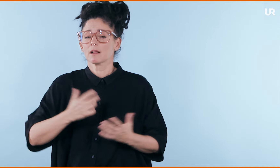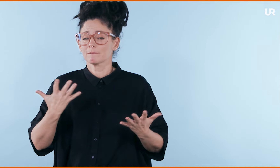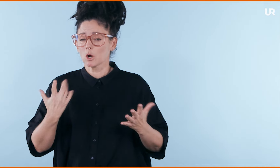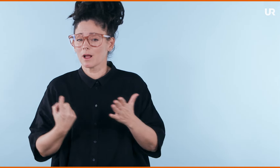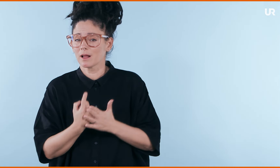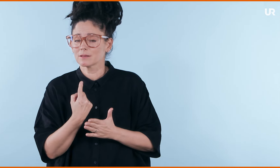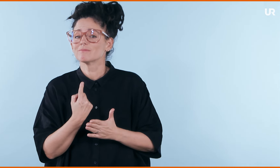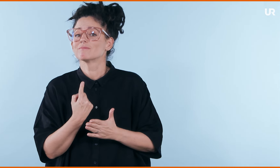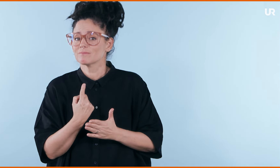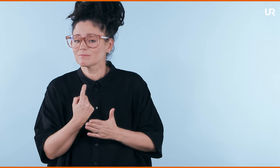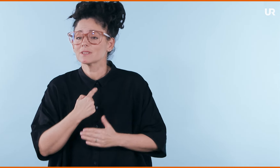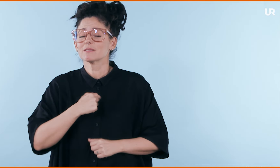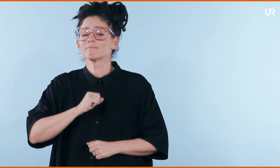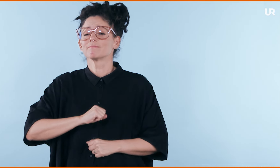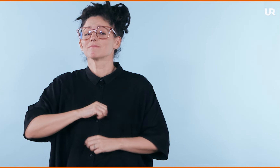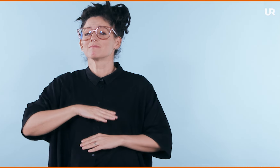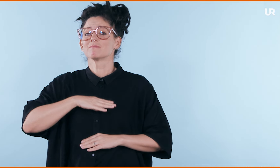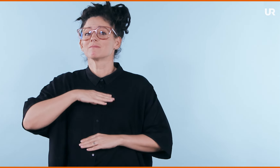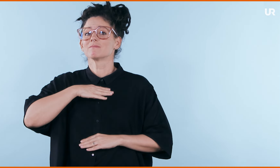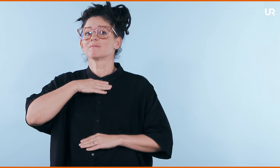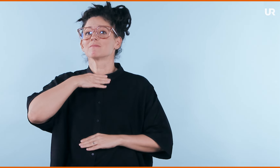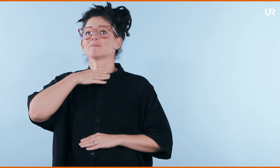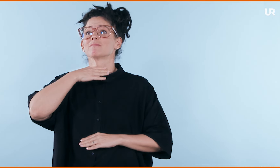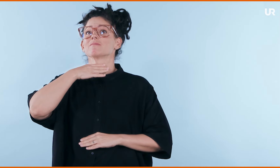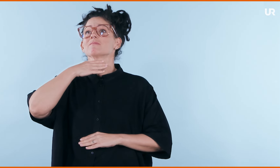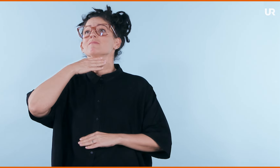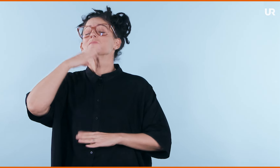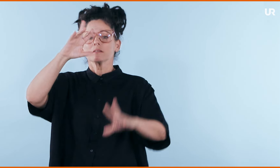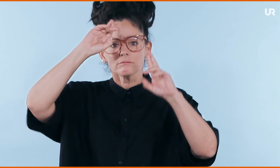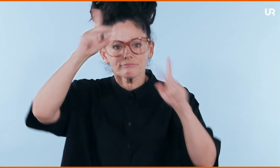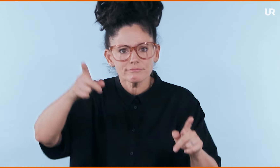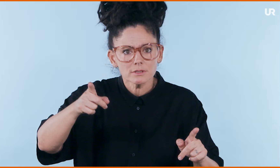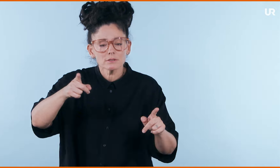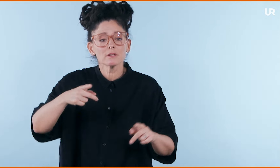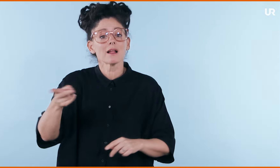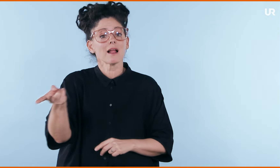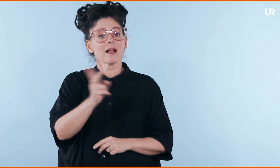Man undertrycker allt tills det blir överväldigande- och man får ett utbrott.